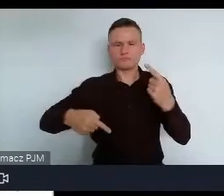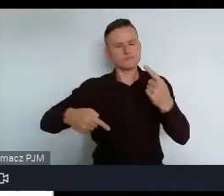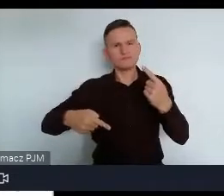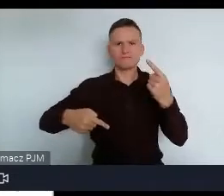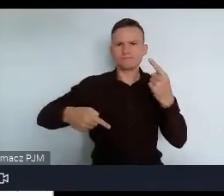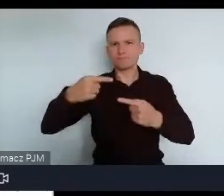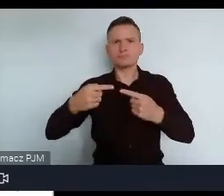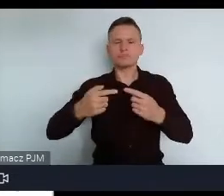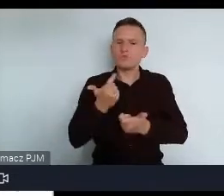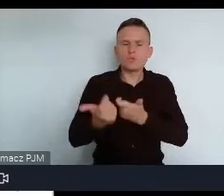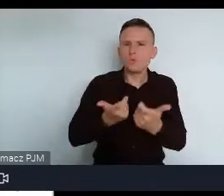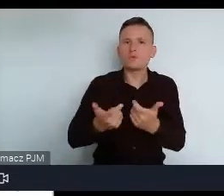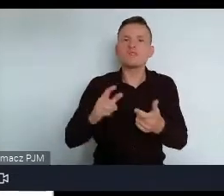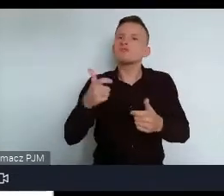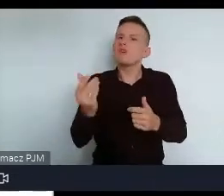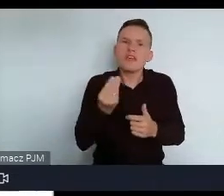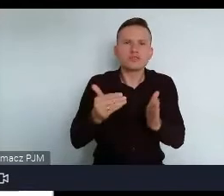i gdzie jest jeszcze miejsce na poprawę.